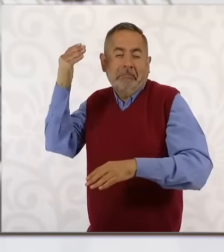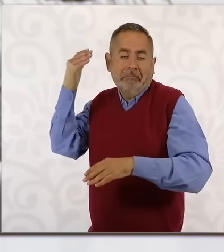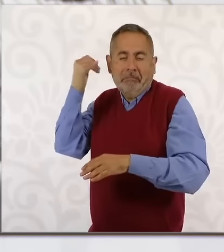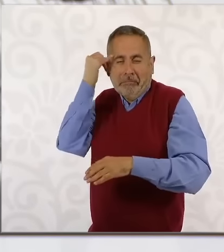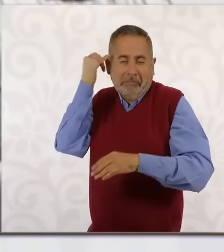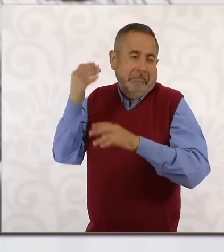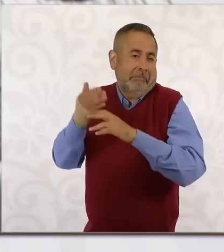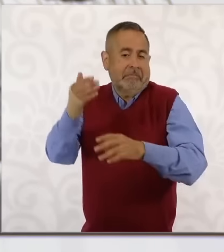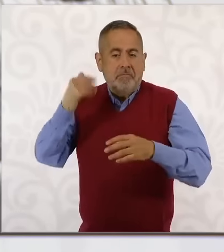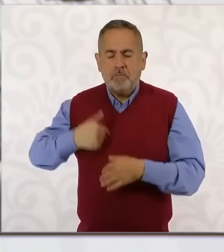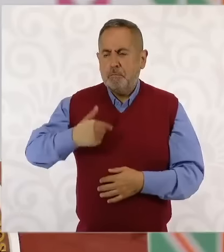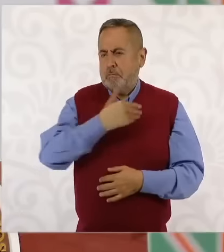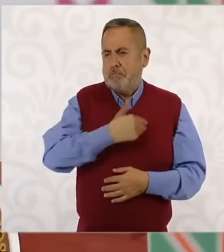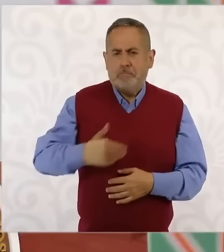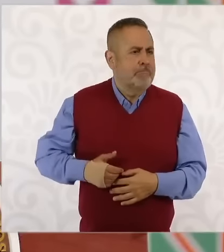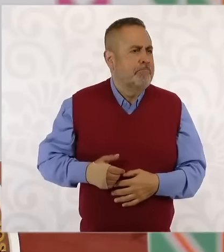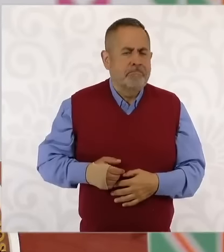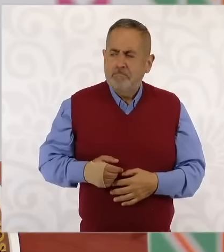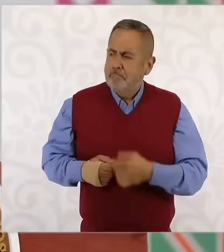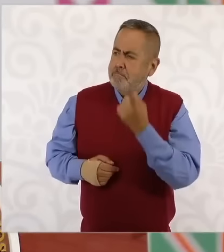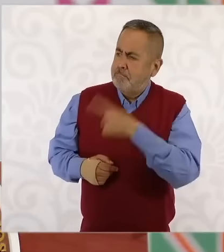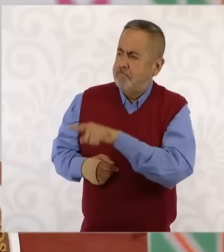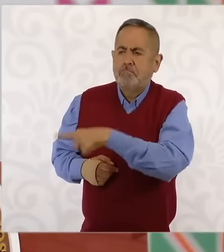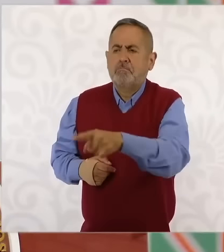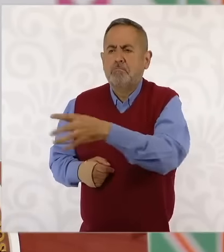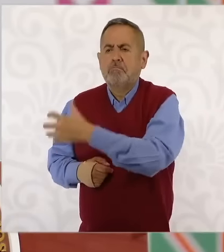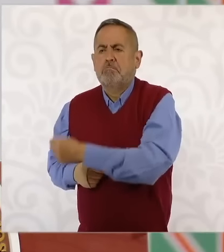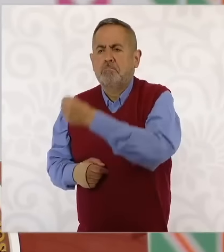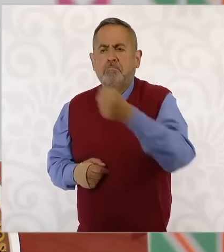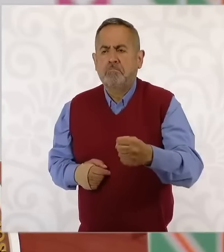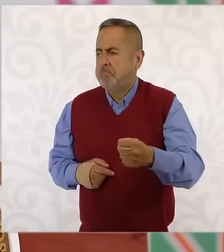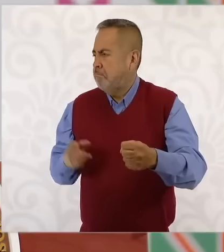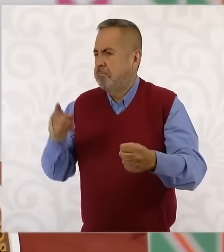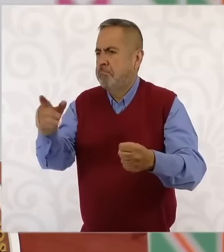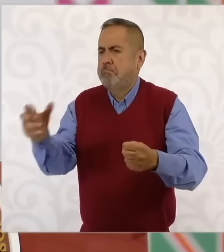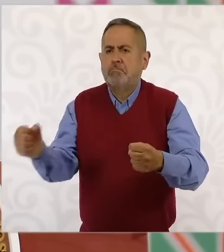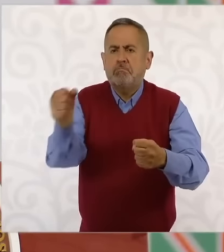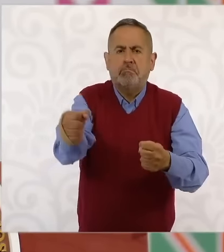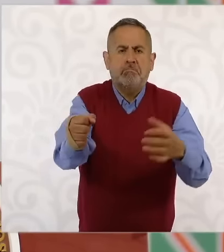ponía a los presidentes municipales. Entonces, se fue el diálogo en ese momento y el señor al